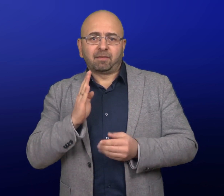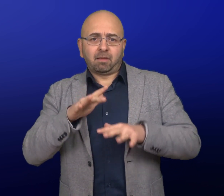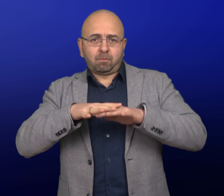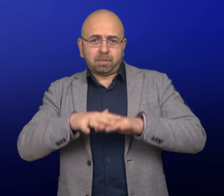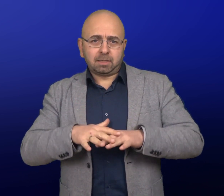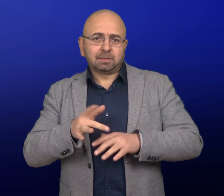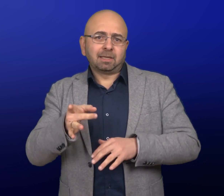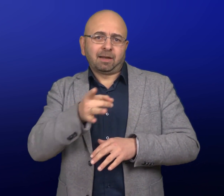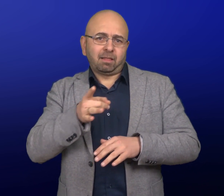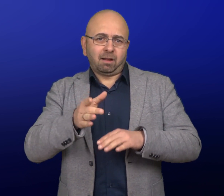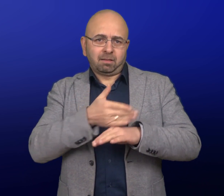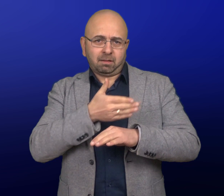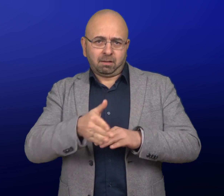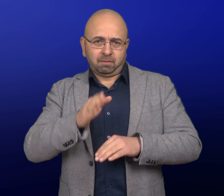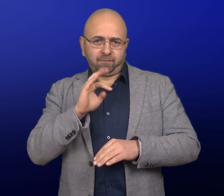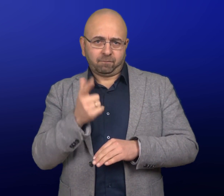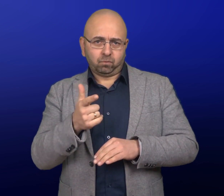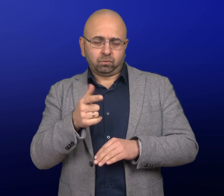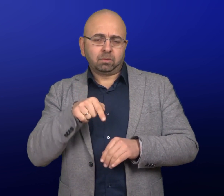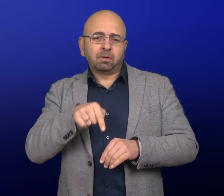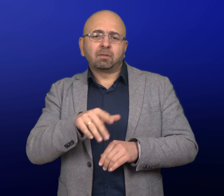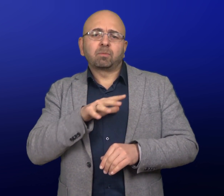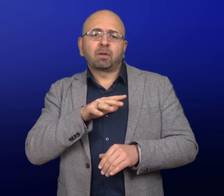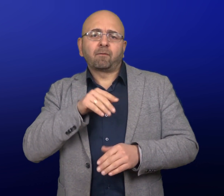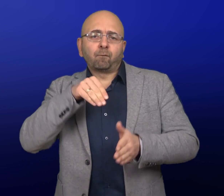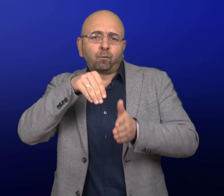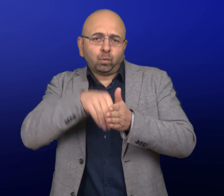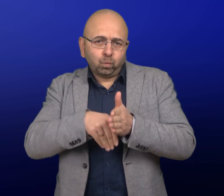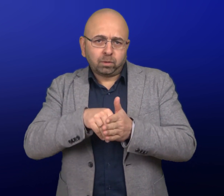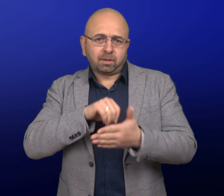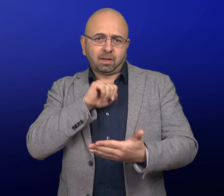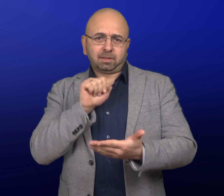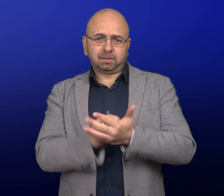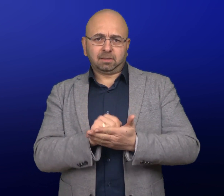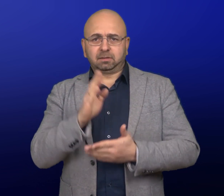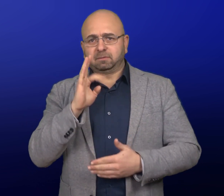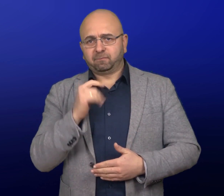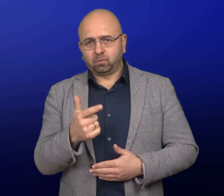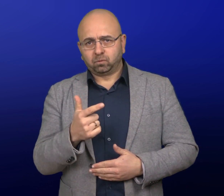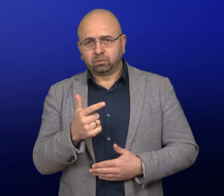На базе региональных отделений ВОГ. Это была аттестация внутри ВОГ.